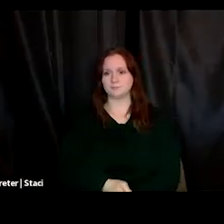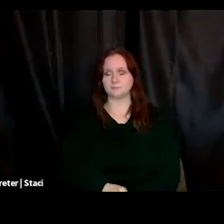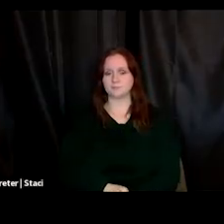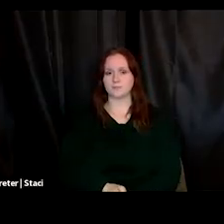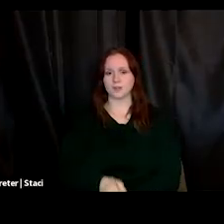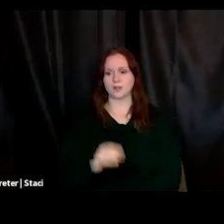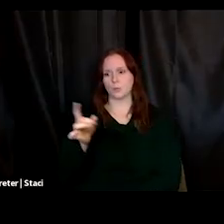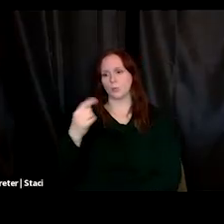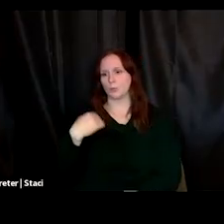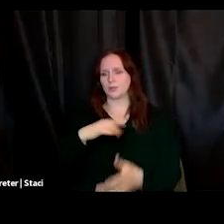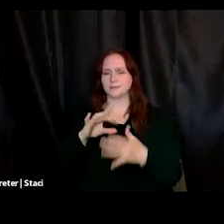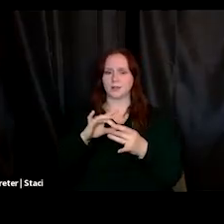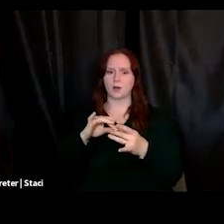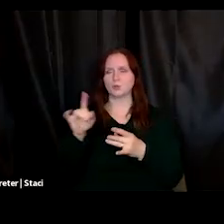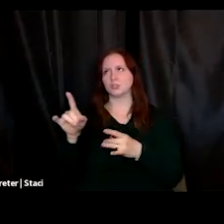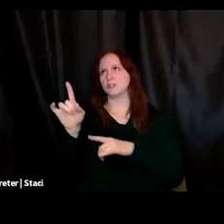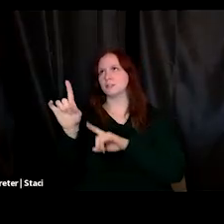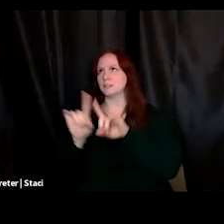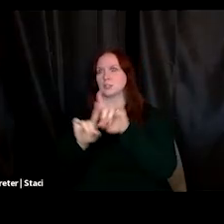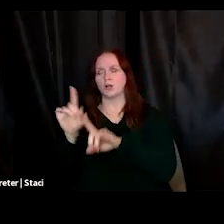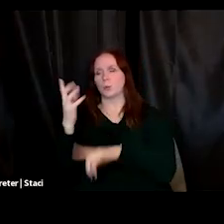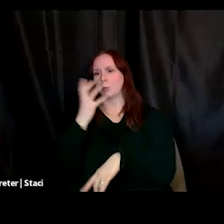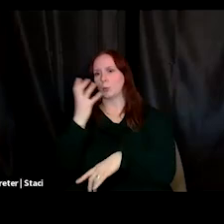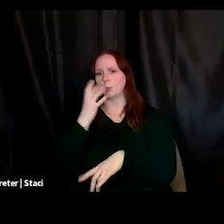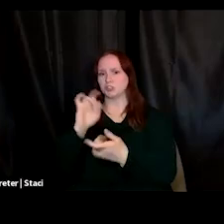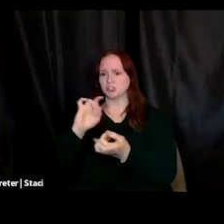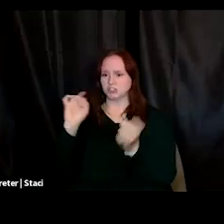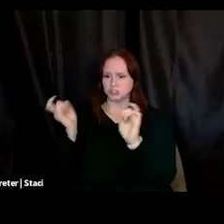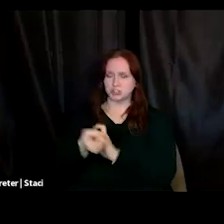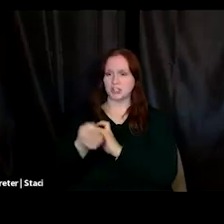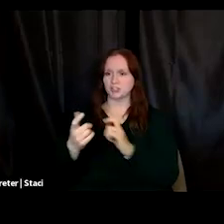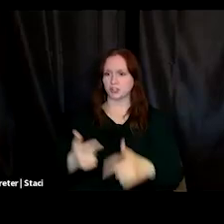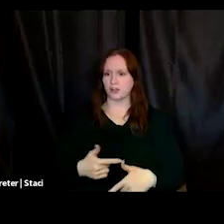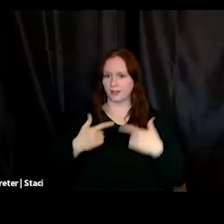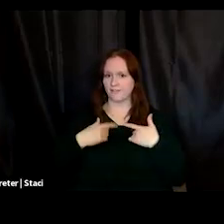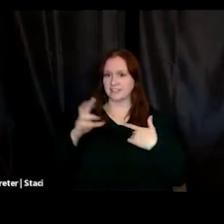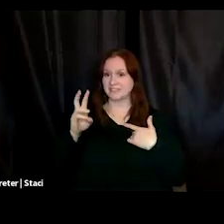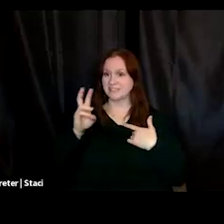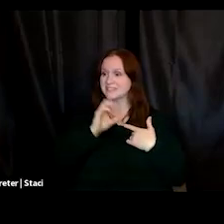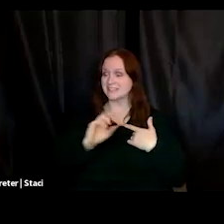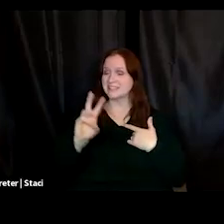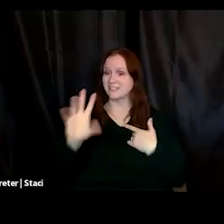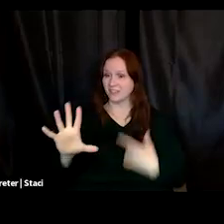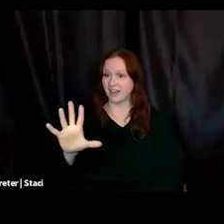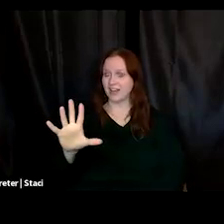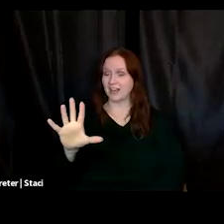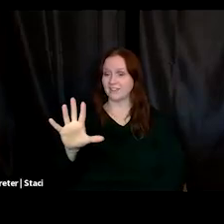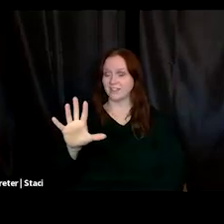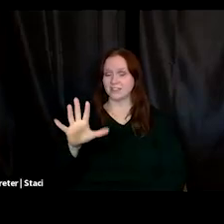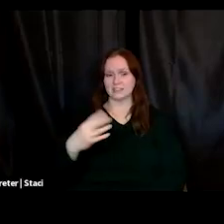fuera a abordarla. Esperamos que haya sido respondida. Pero vamos a tomar algunas que creo